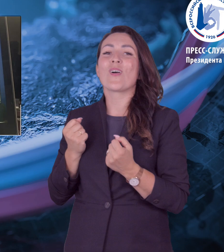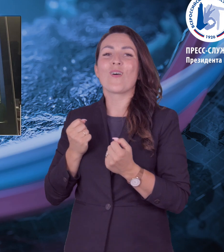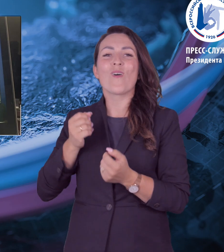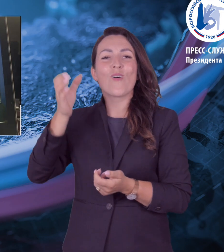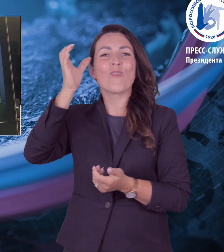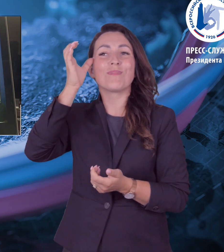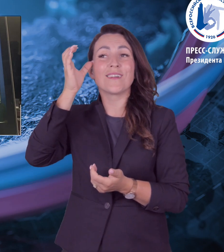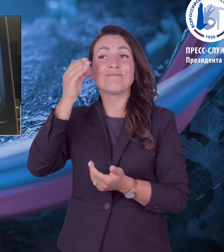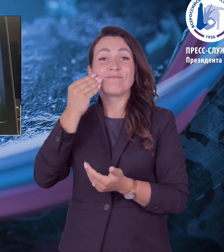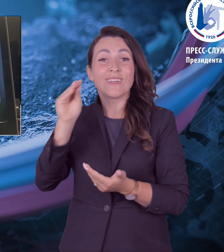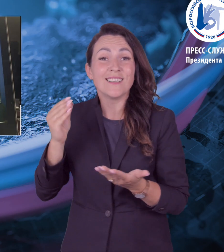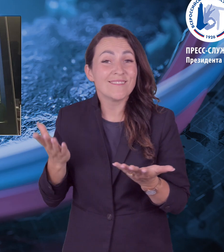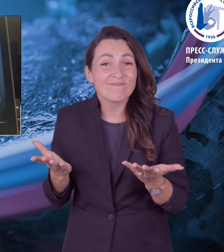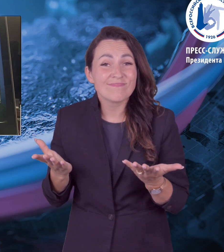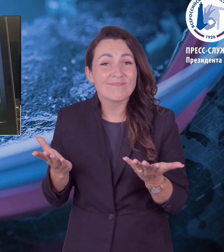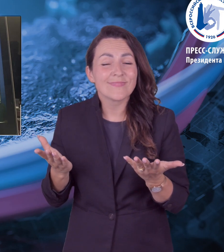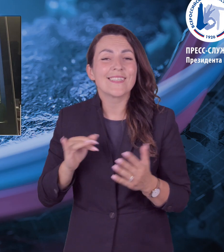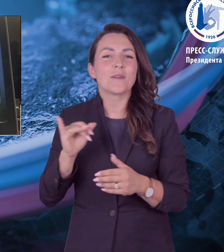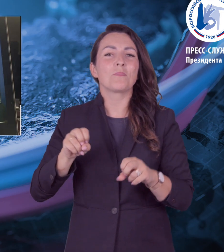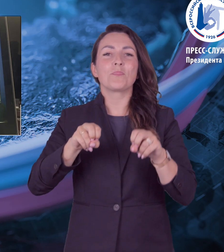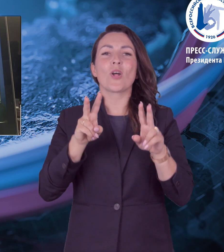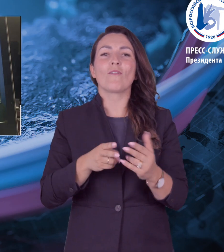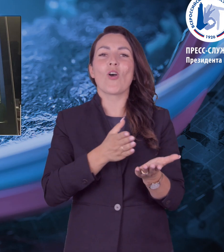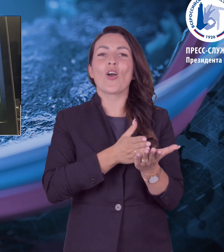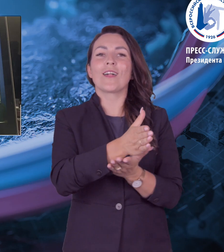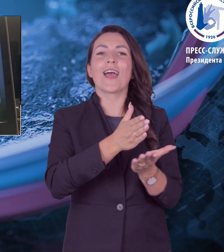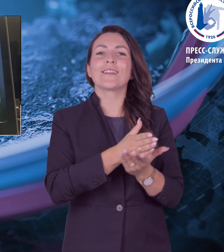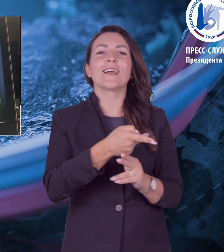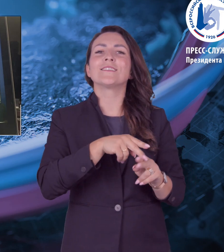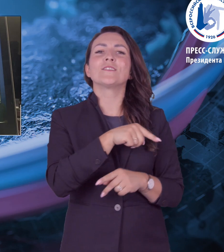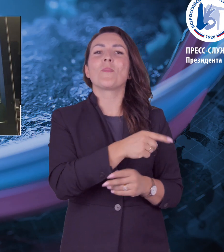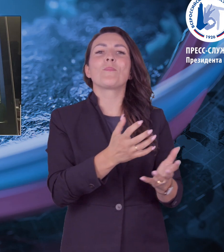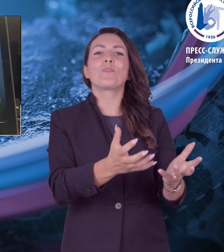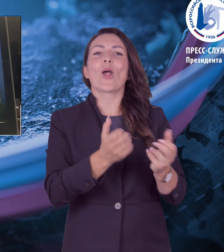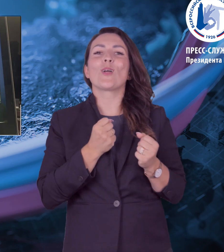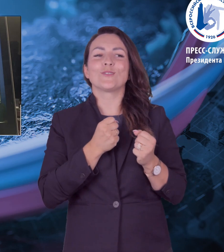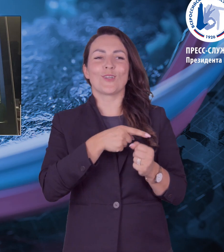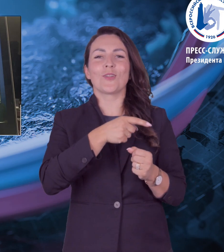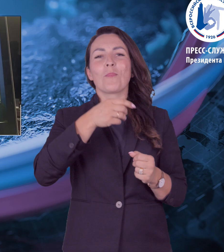качественного образования, профориентации,